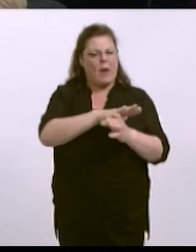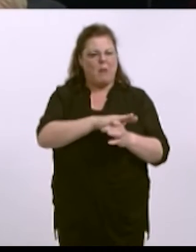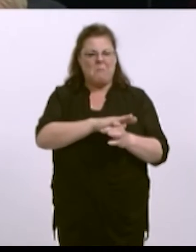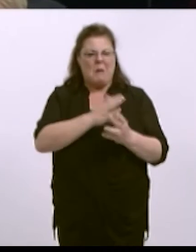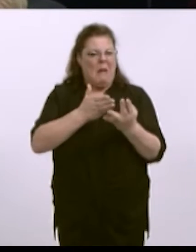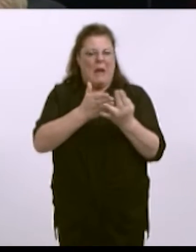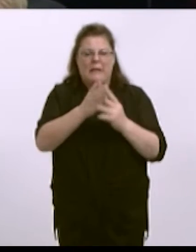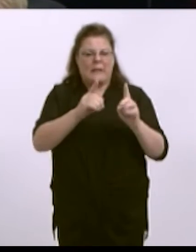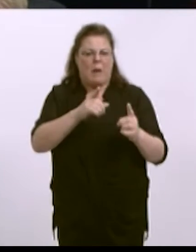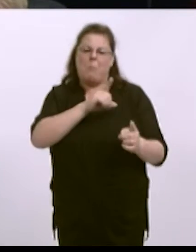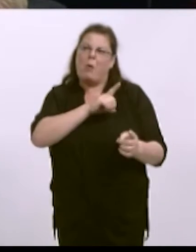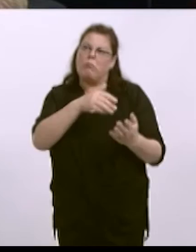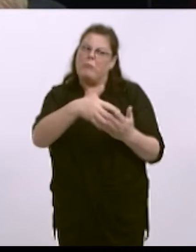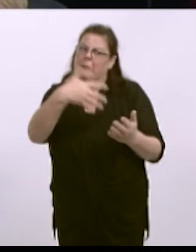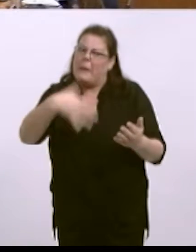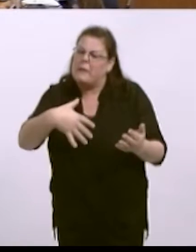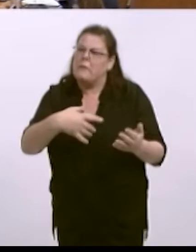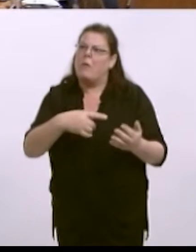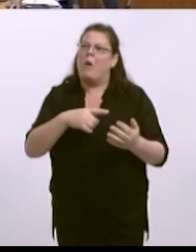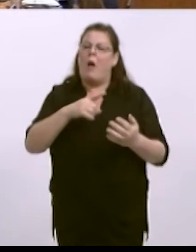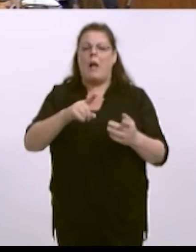arf er mwyn chwilio am ffordd amgen i wneud y cysylltiad?